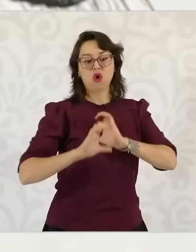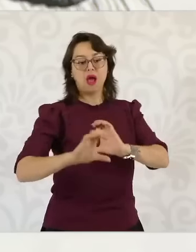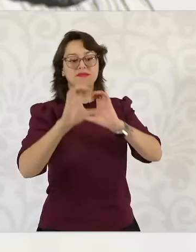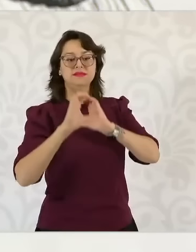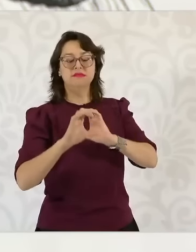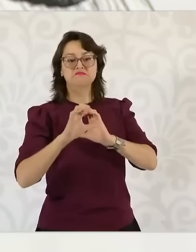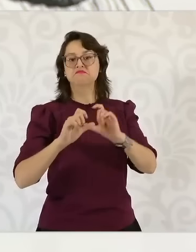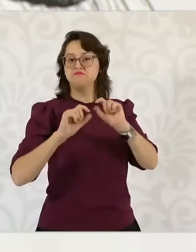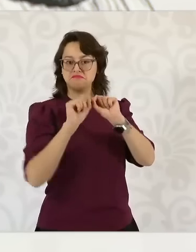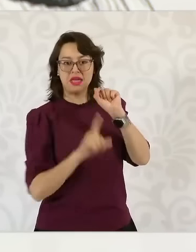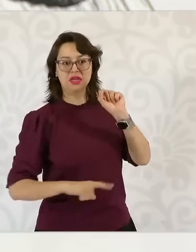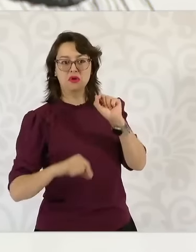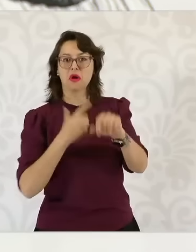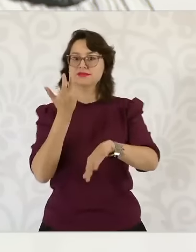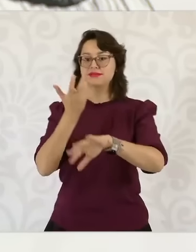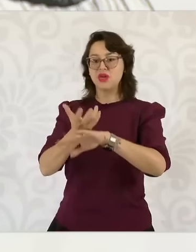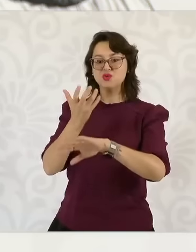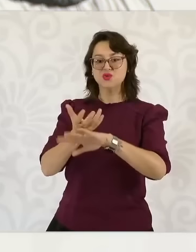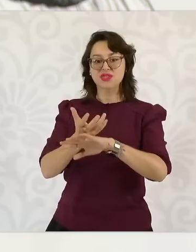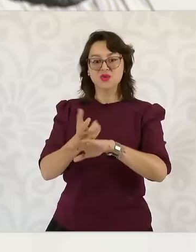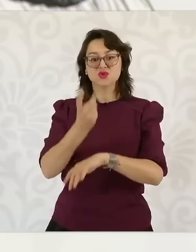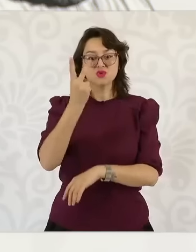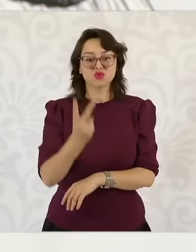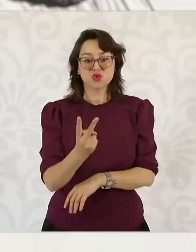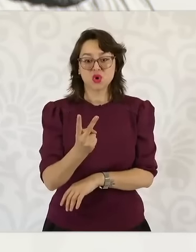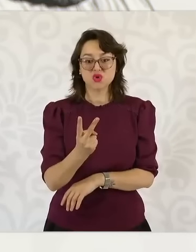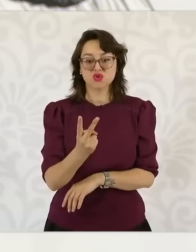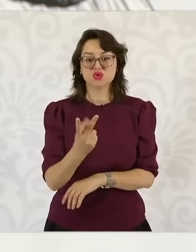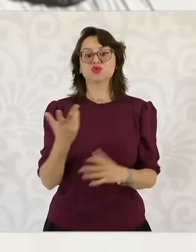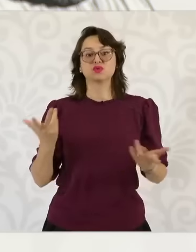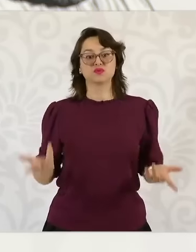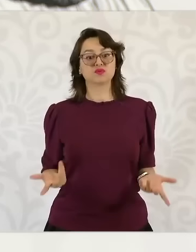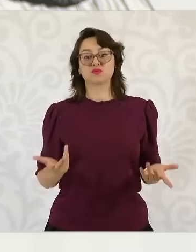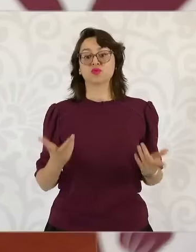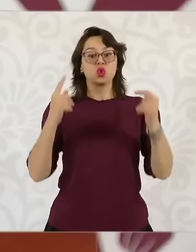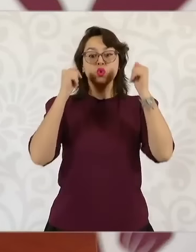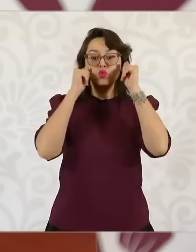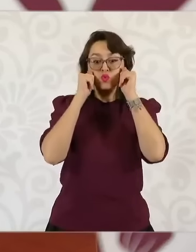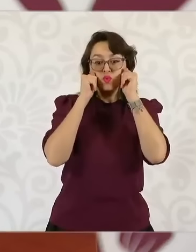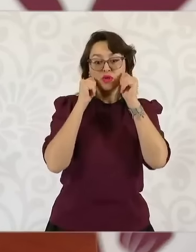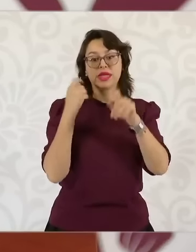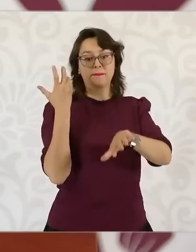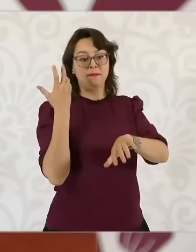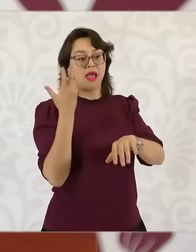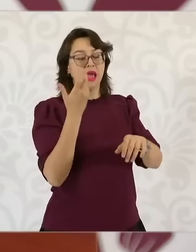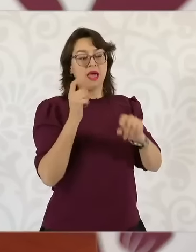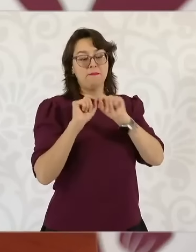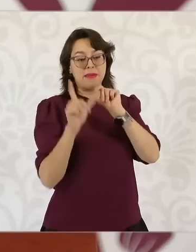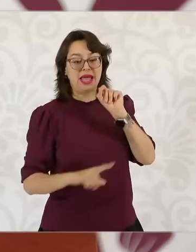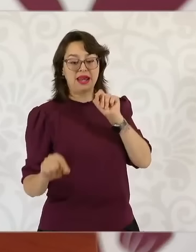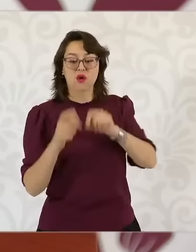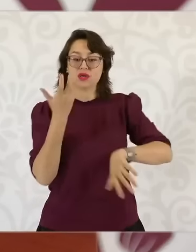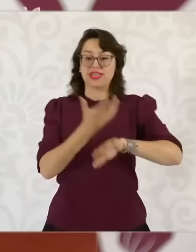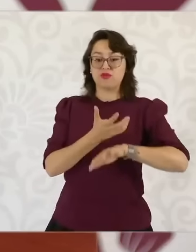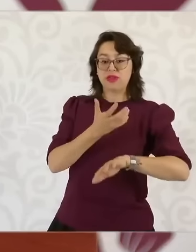méxico tengan solo la nacionalidad mexicana o la mexicana estadounidense pues se reconozcan